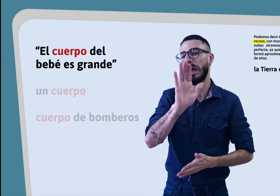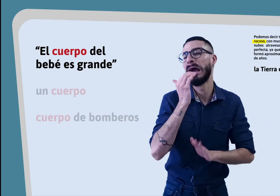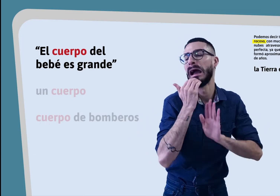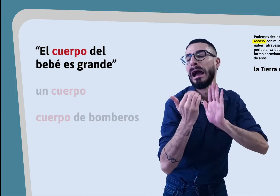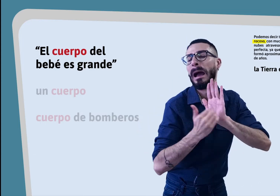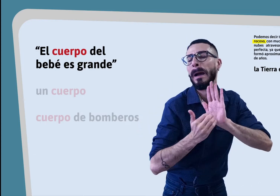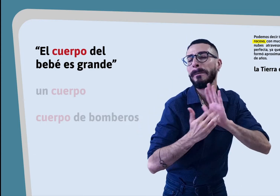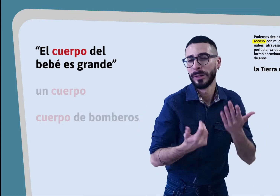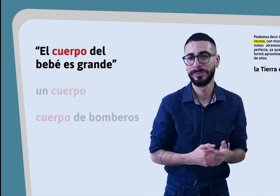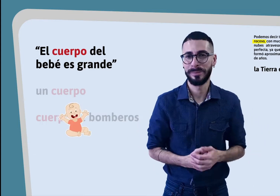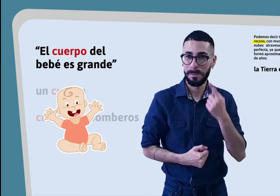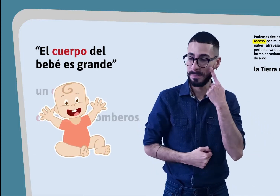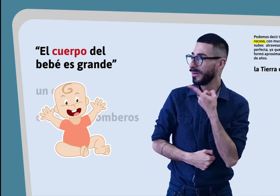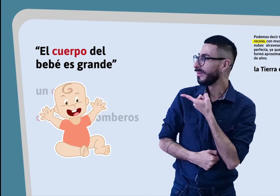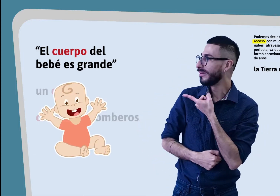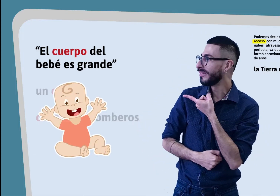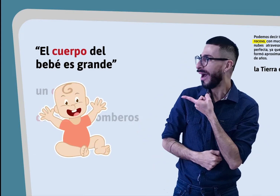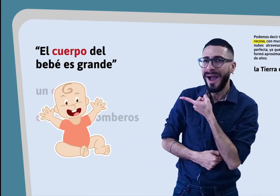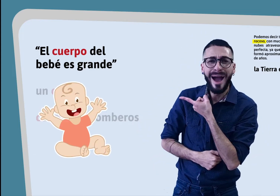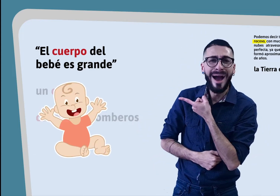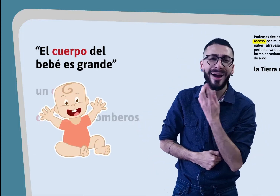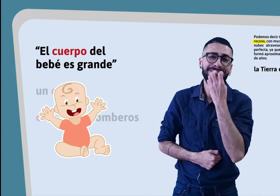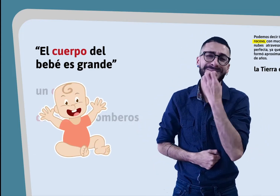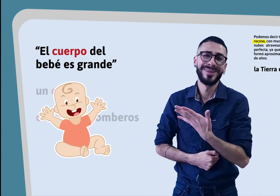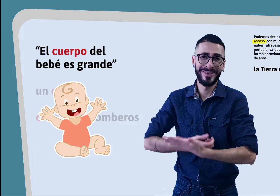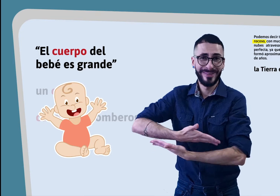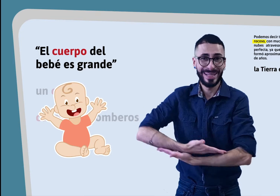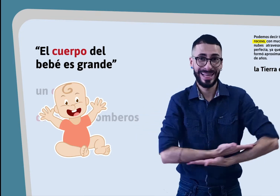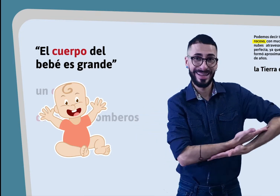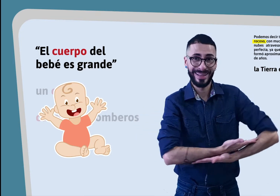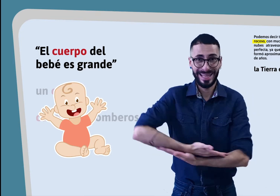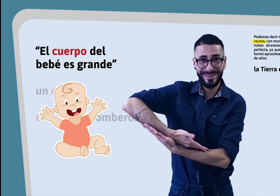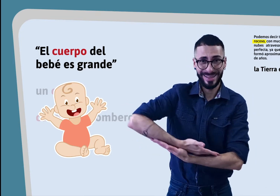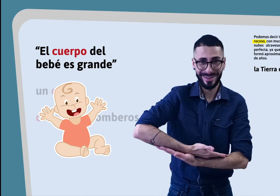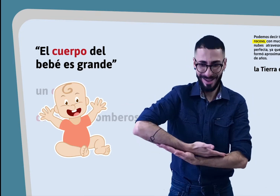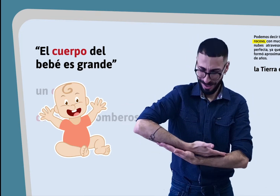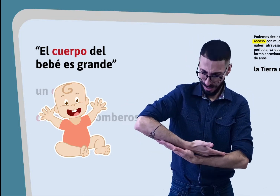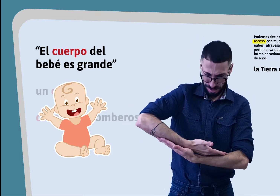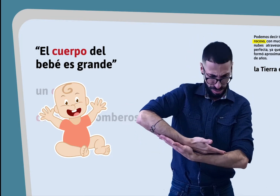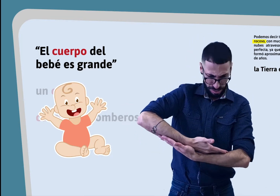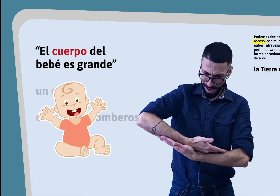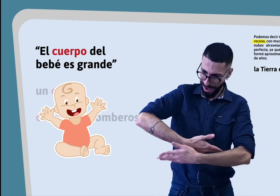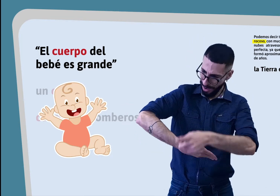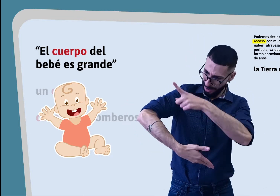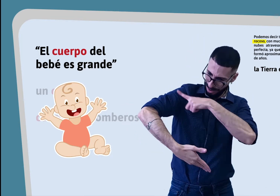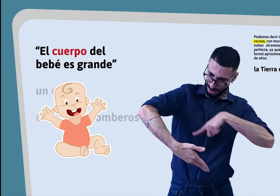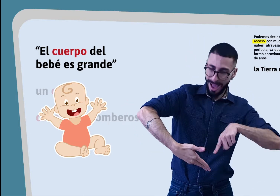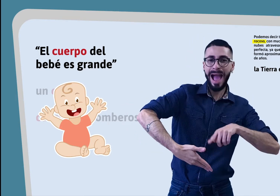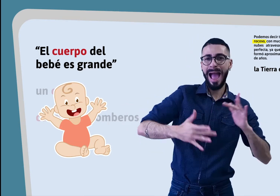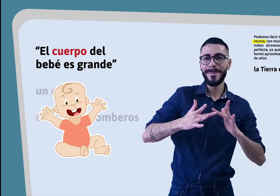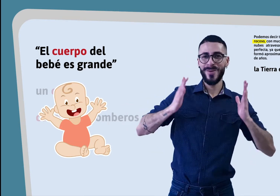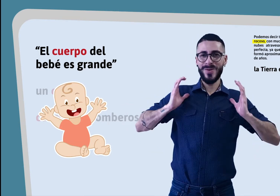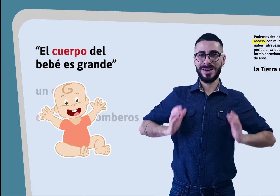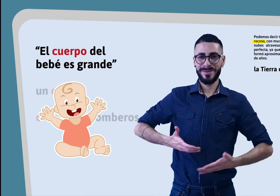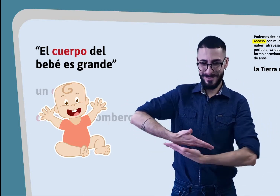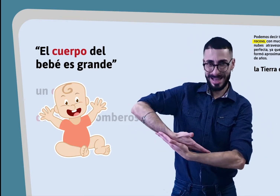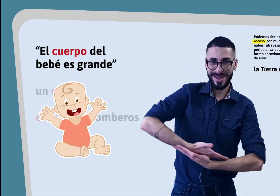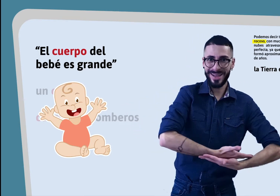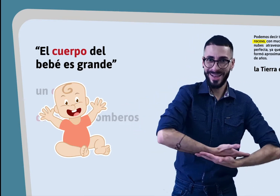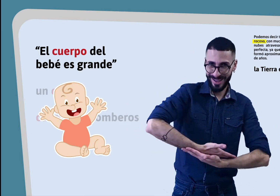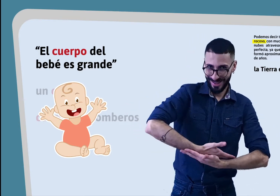Por ejemplo, ¡miren qué hermoso bebé! La seña para cuerpo será esta.